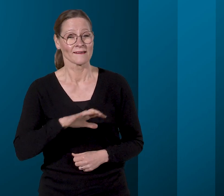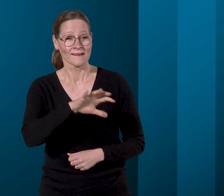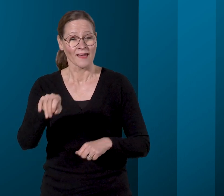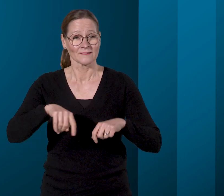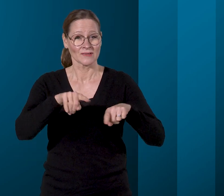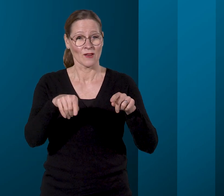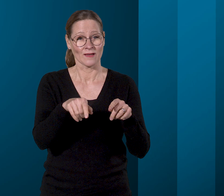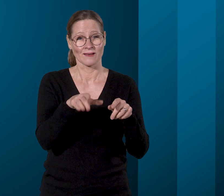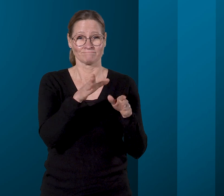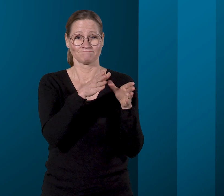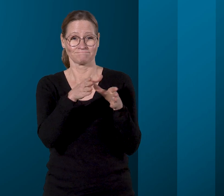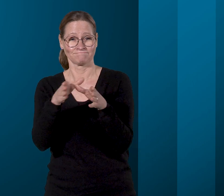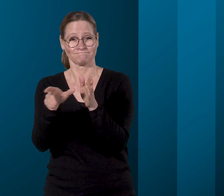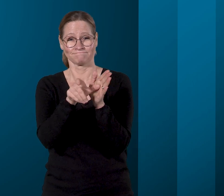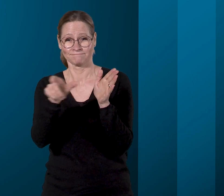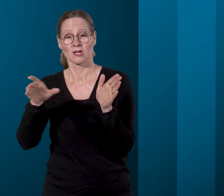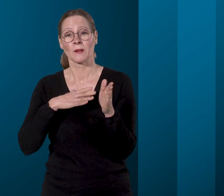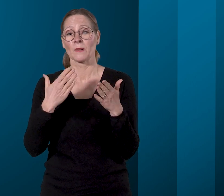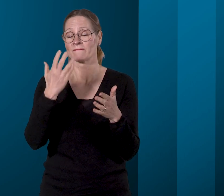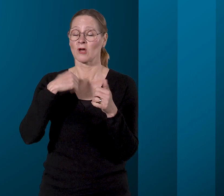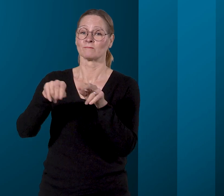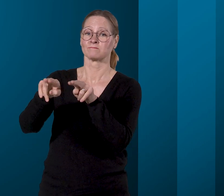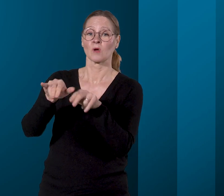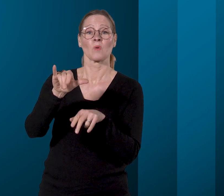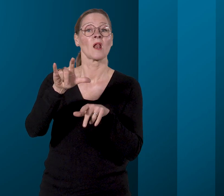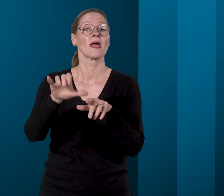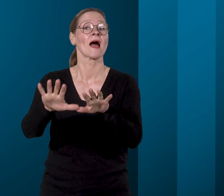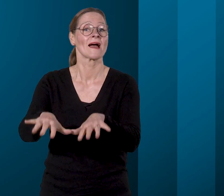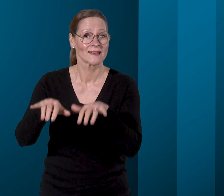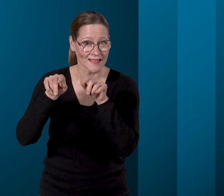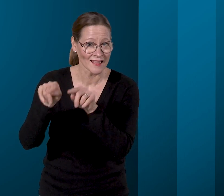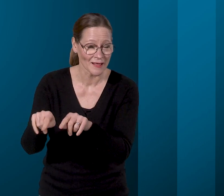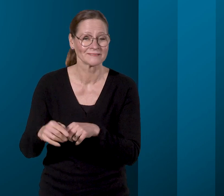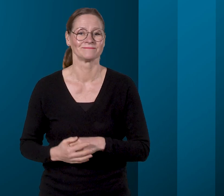Kaikki sarjan jaksot ovat nyt katsottavissa Yle Areenassa.